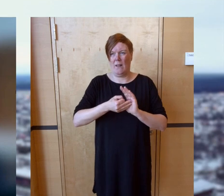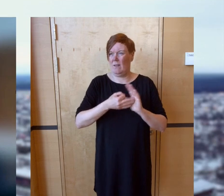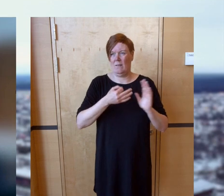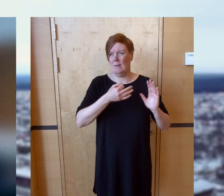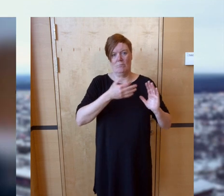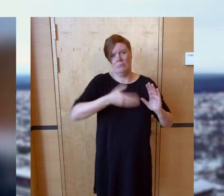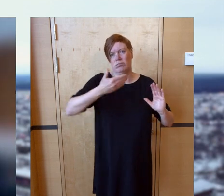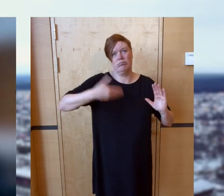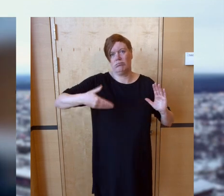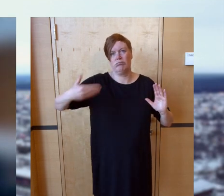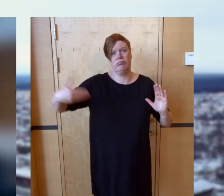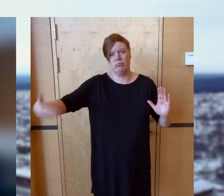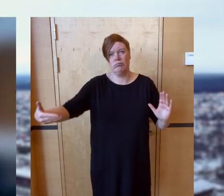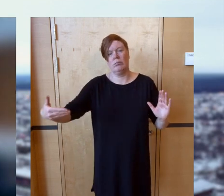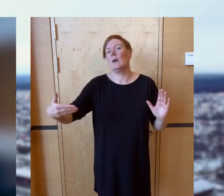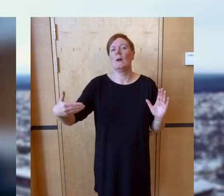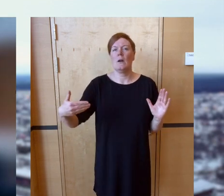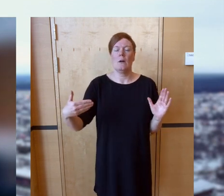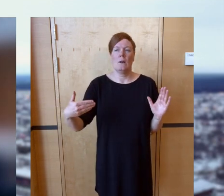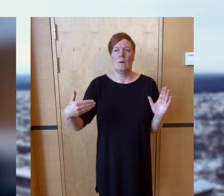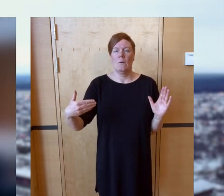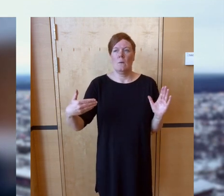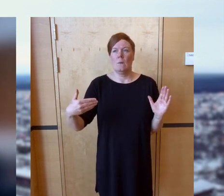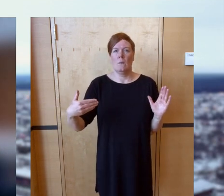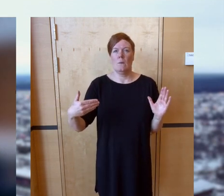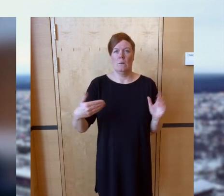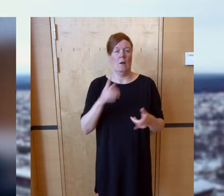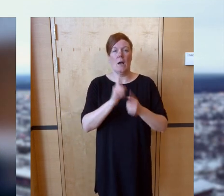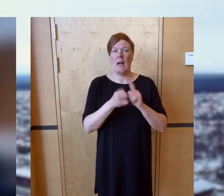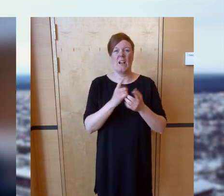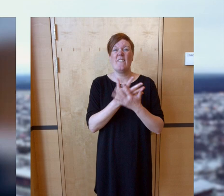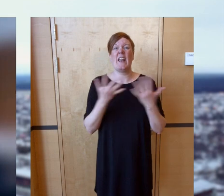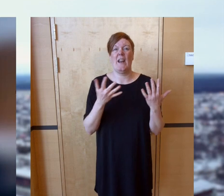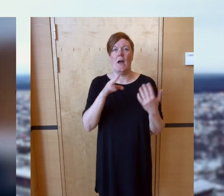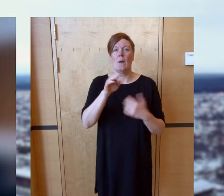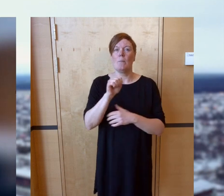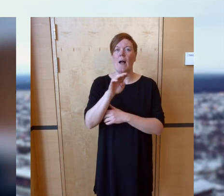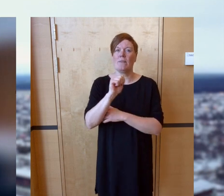Jag vill flera år De kan inte dela med passerar mandatperioden om beroende på när dom startar